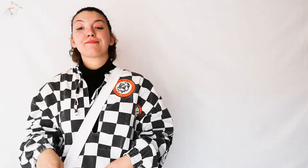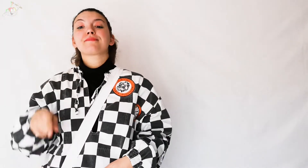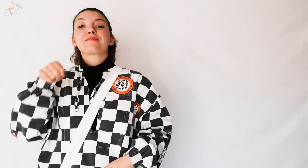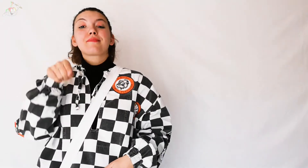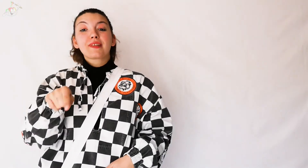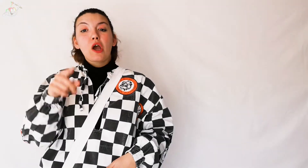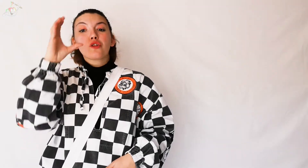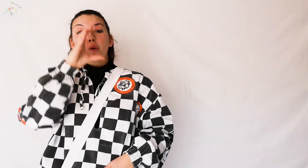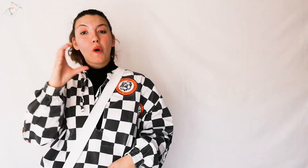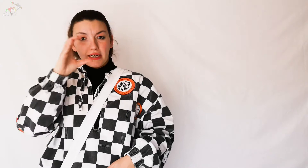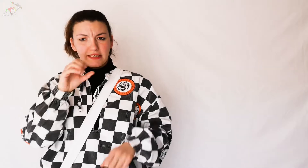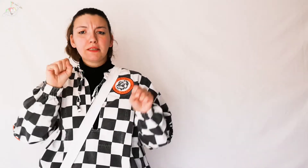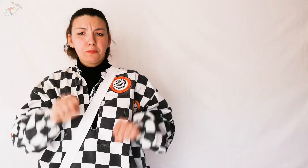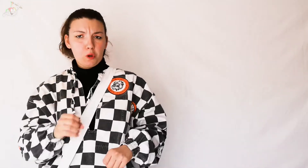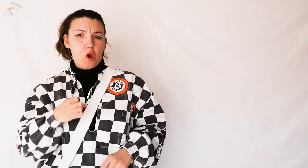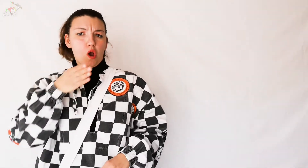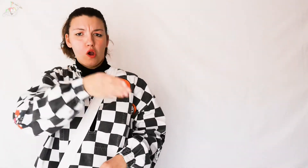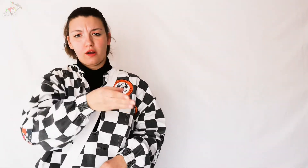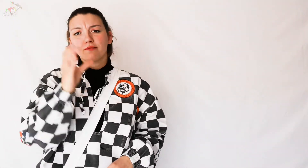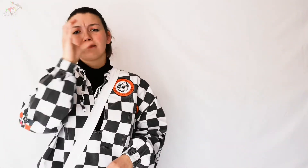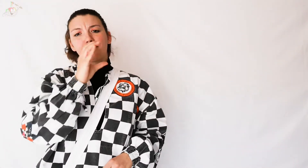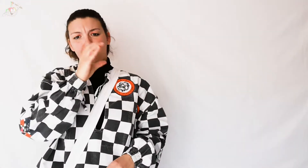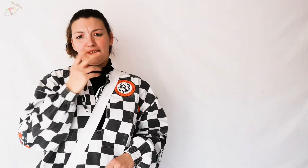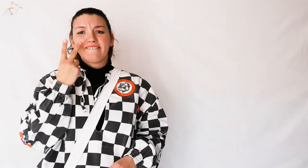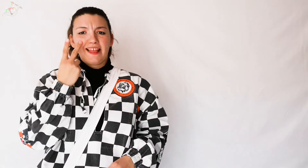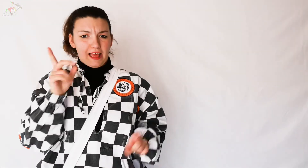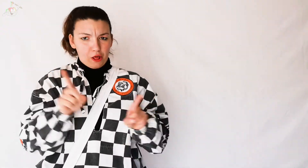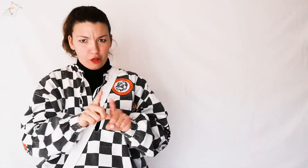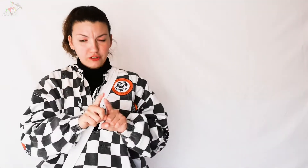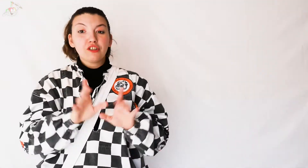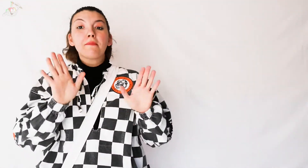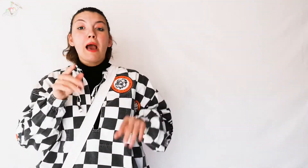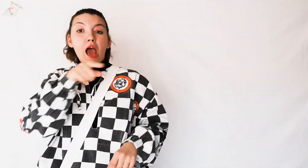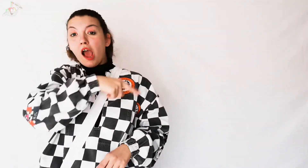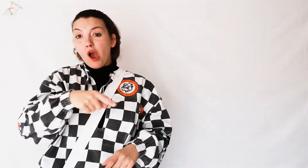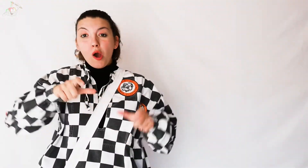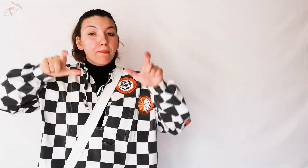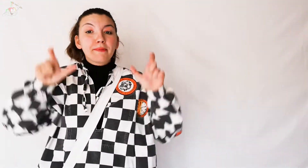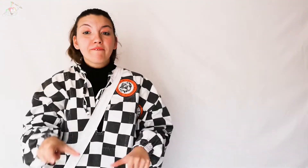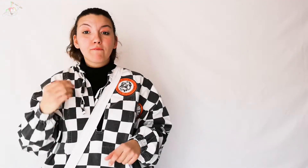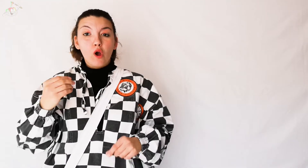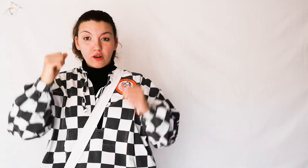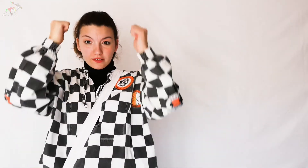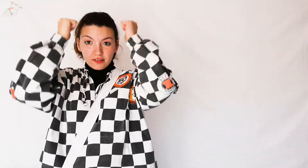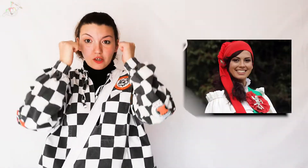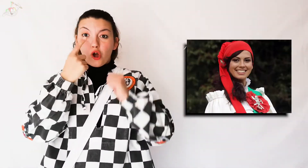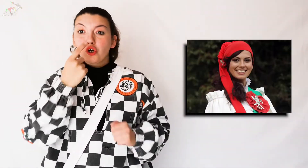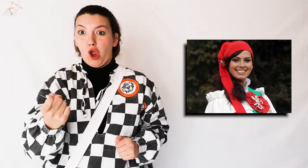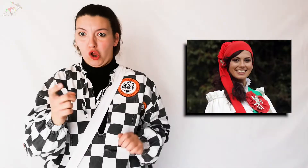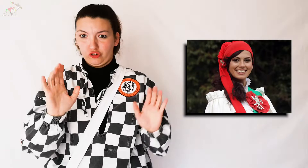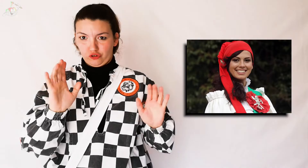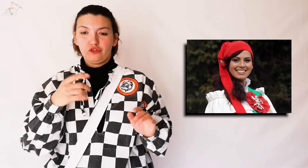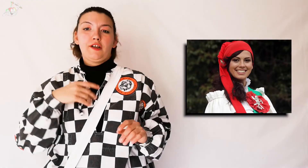I turisti possono entrare e vedere lo stesso, ma devono avere un berretto rosso